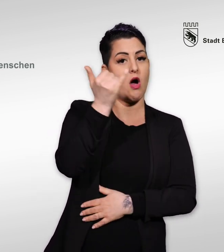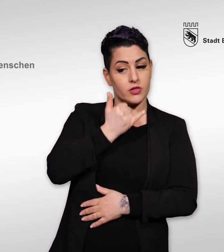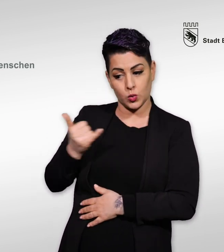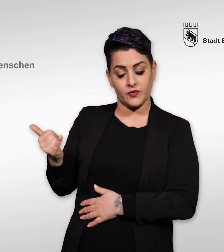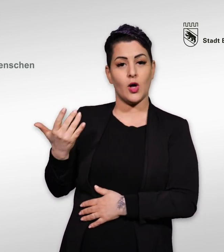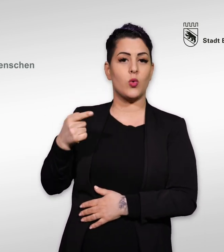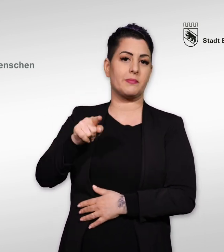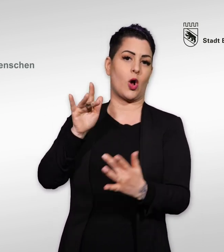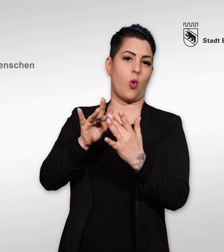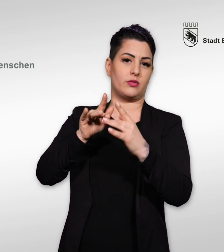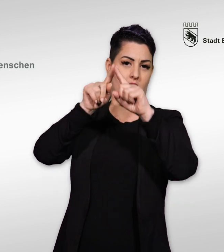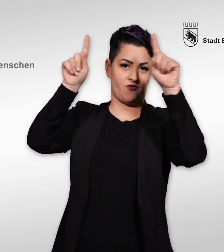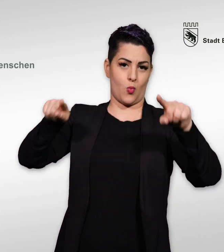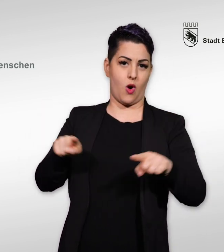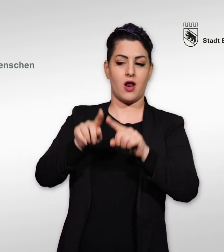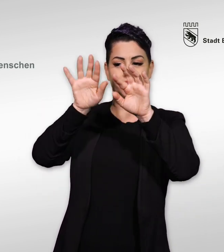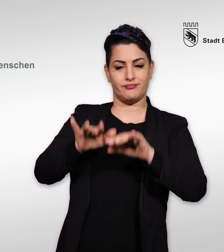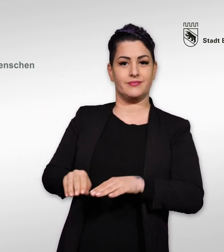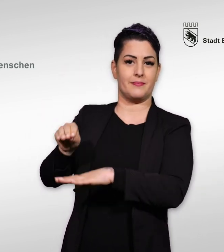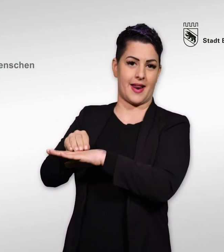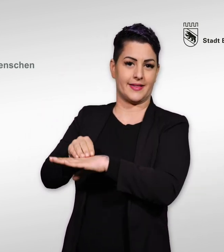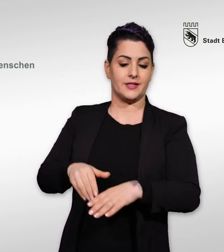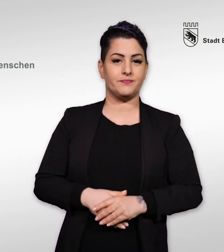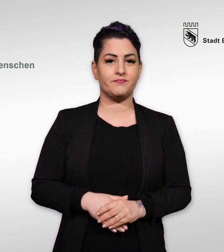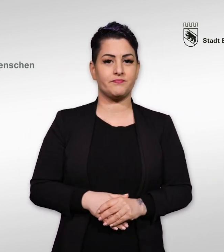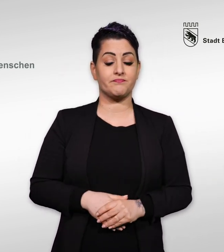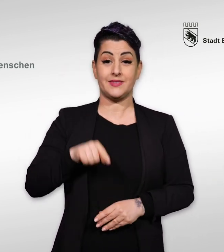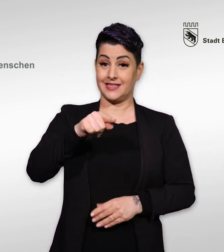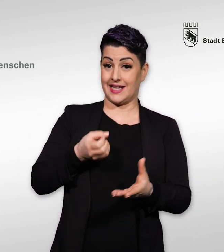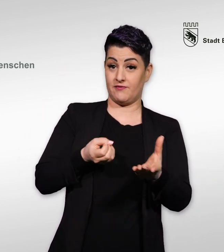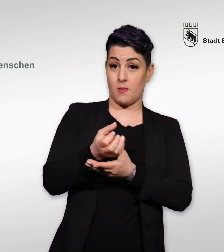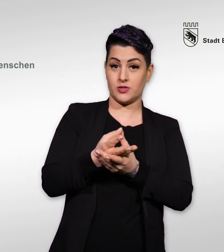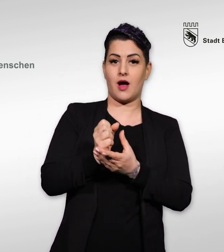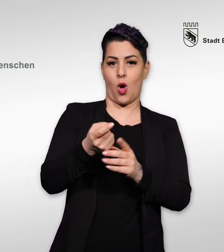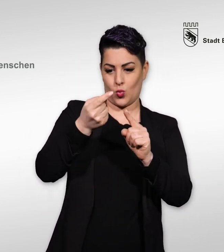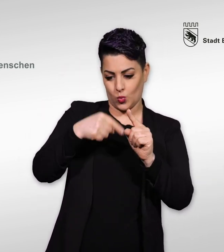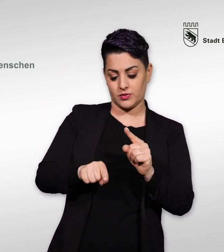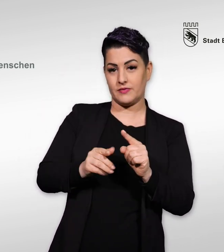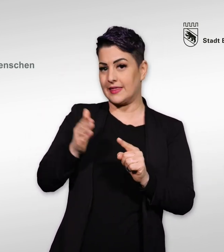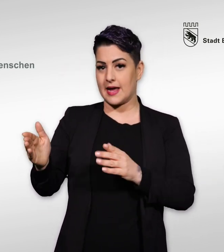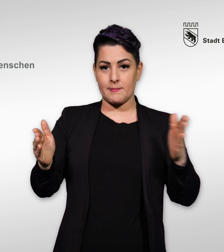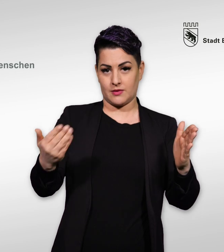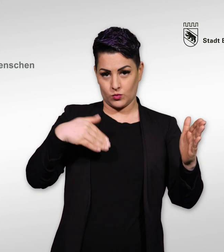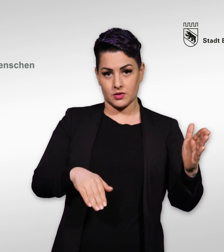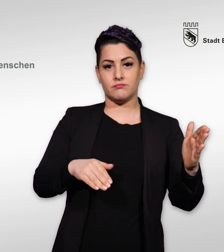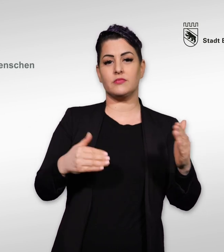der Stadt Bern telefonisch oder über das Kontaktformular. Sie finden diese Informationen in der Box «Zuständige Stelle» neben